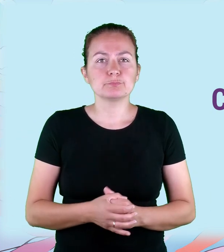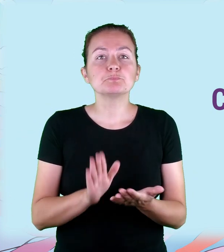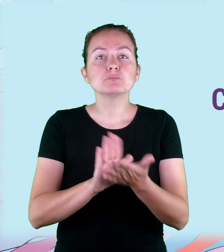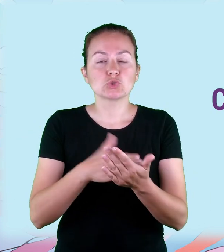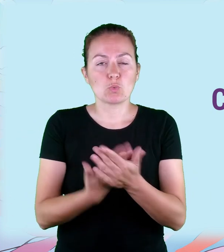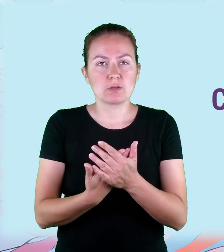Przykłady: